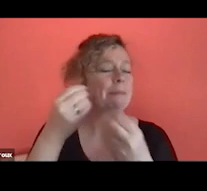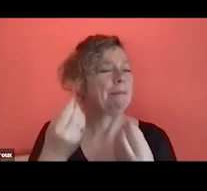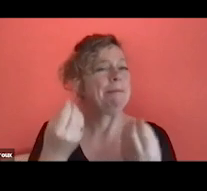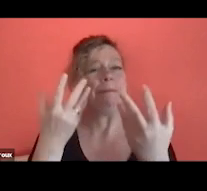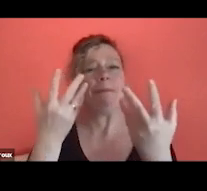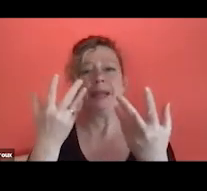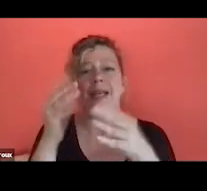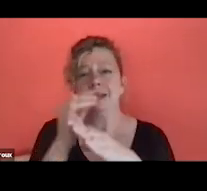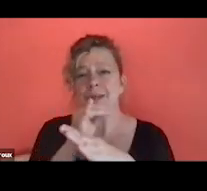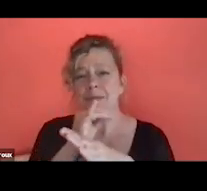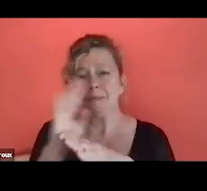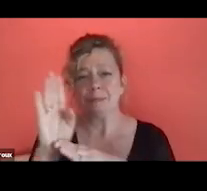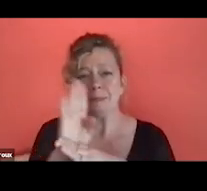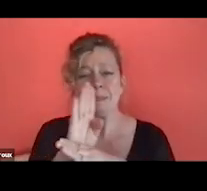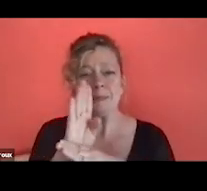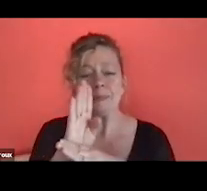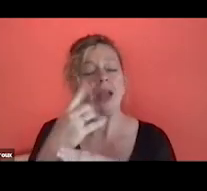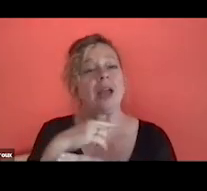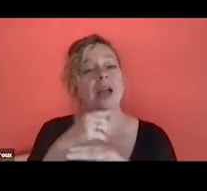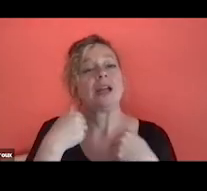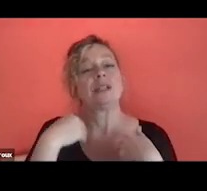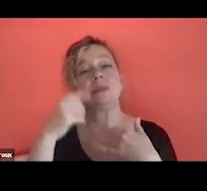Creo que como exploramos hoy,